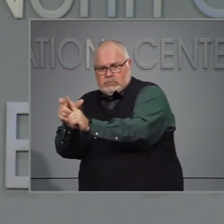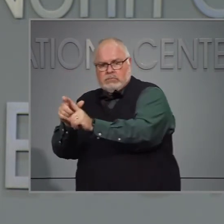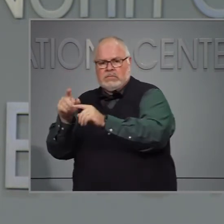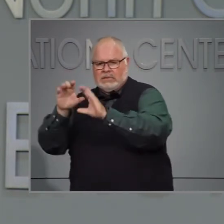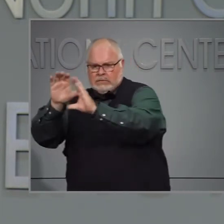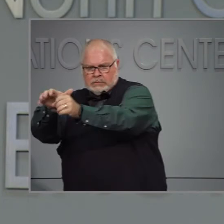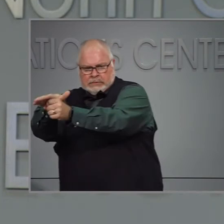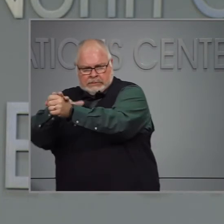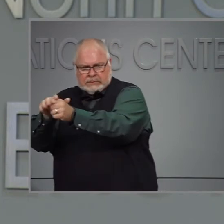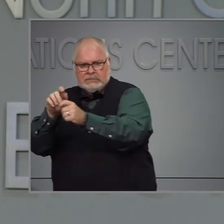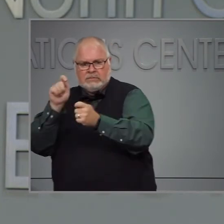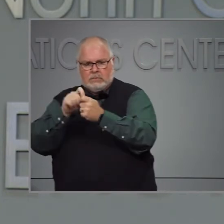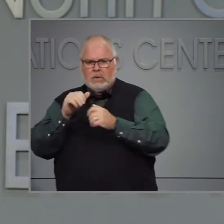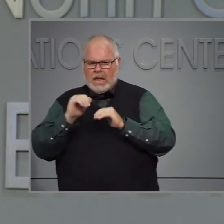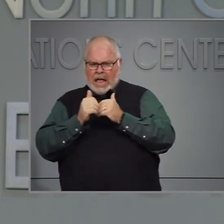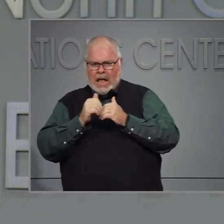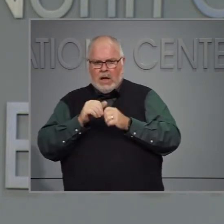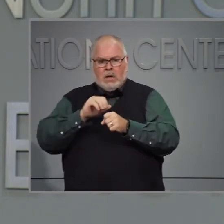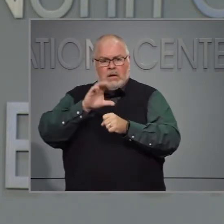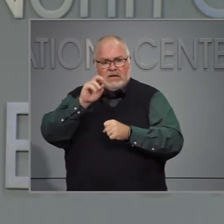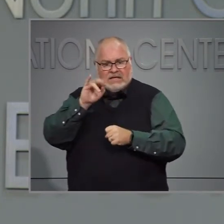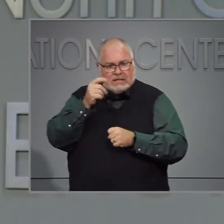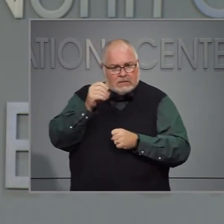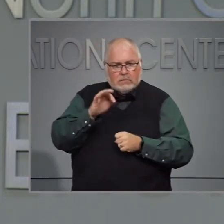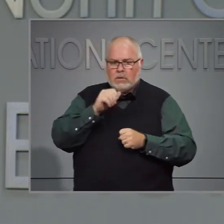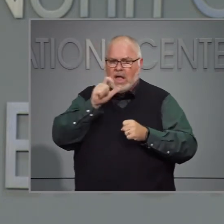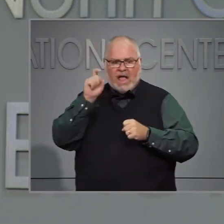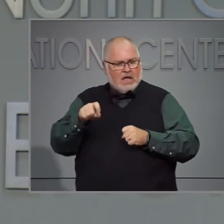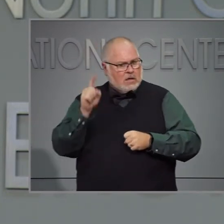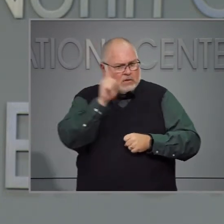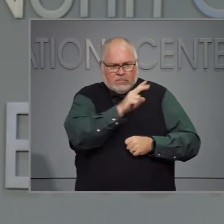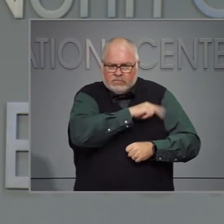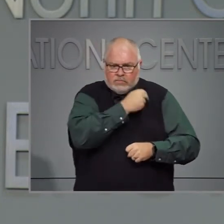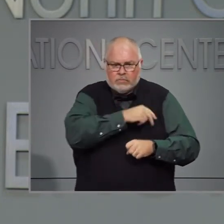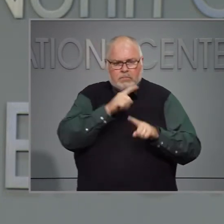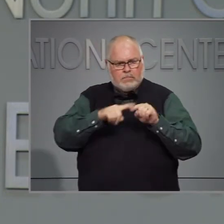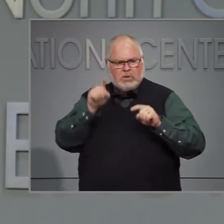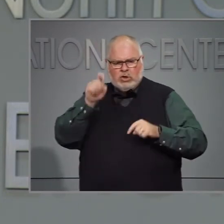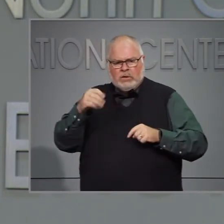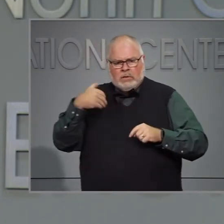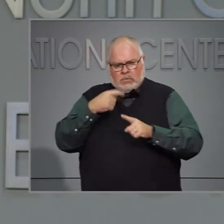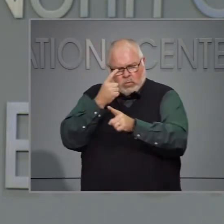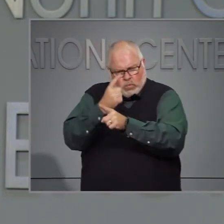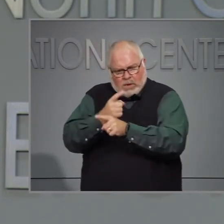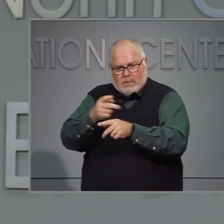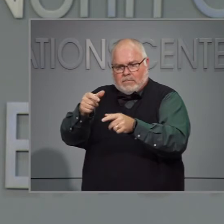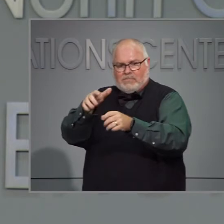positivo y que no requieren hospital, dicen, pero necesitan estar aislados o también que